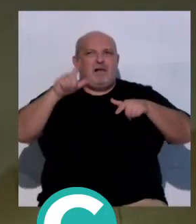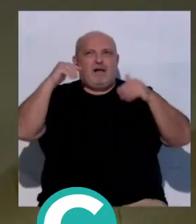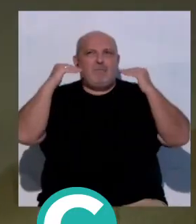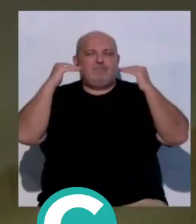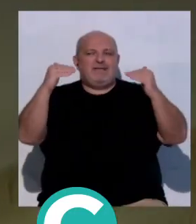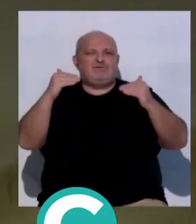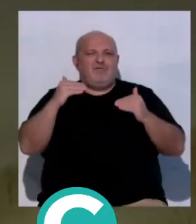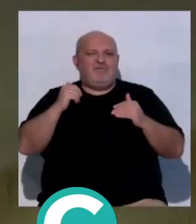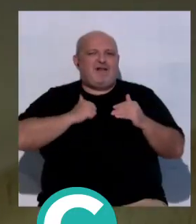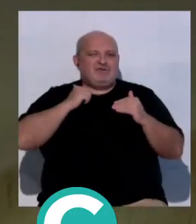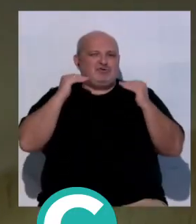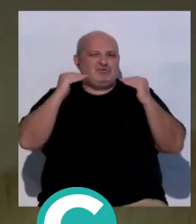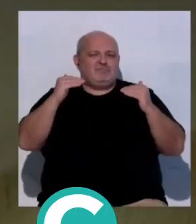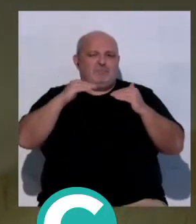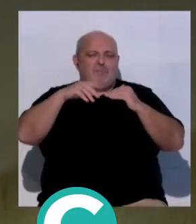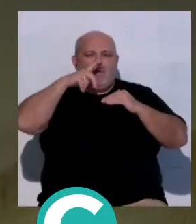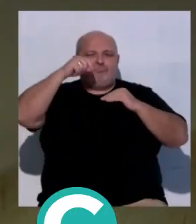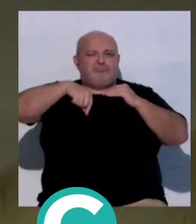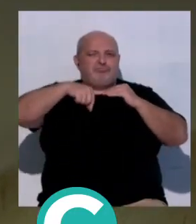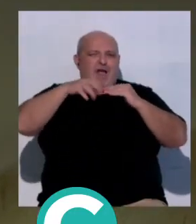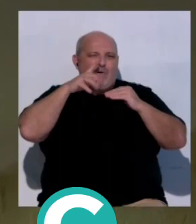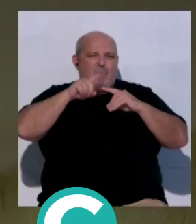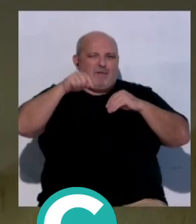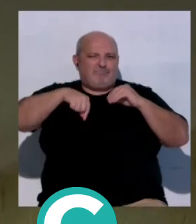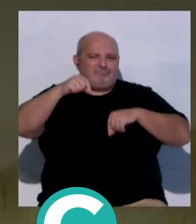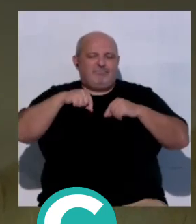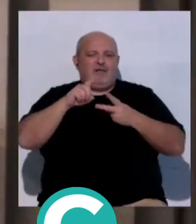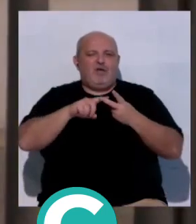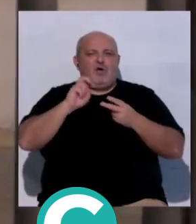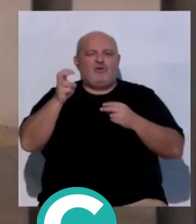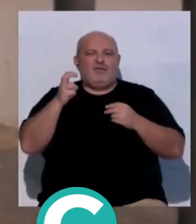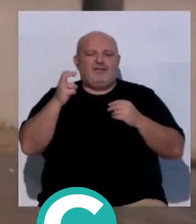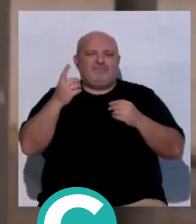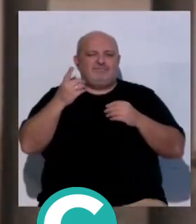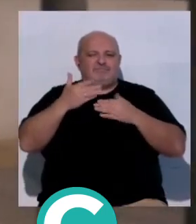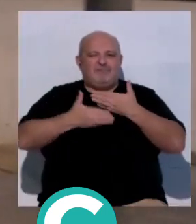Galería afectadas por filtraciones de agua además de La retirada de elementos de cantería sueltos o